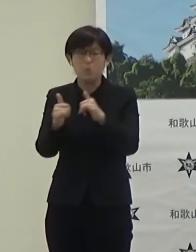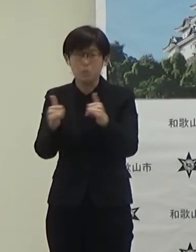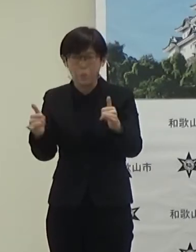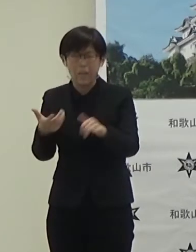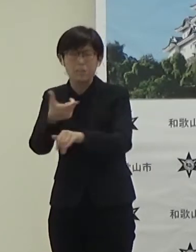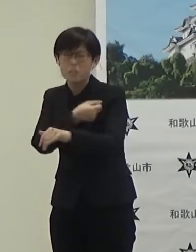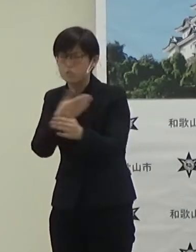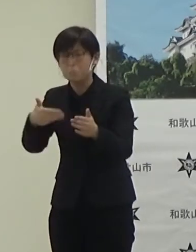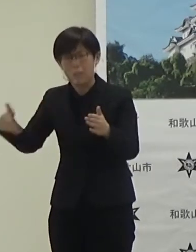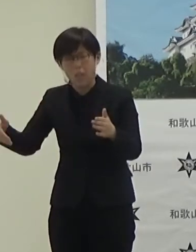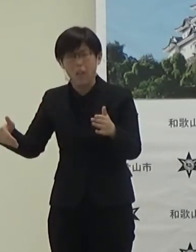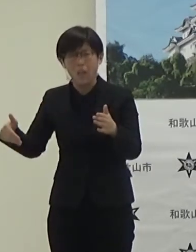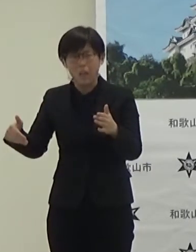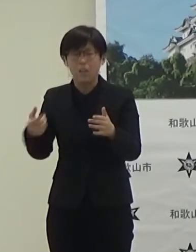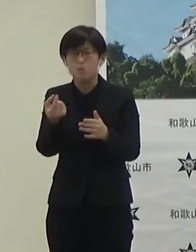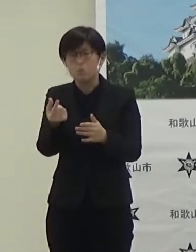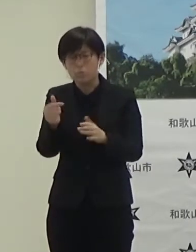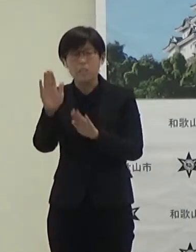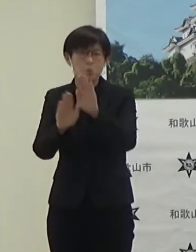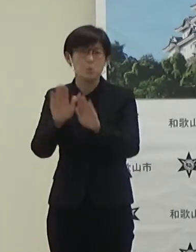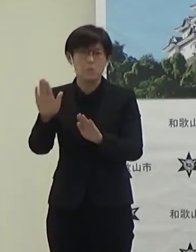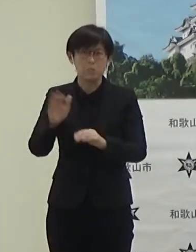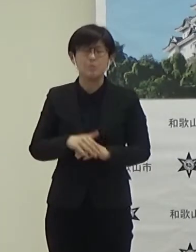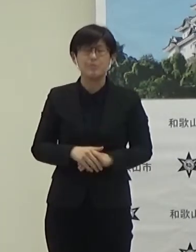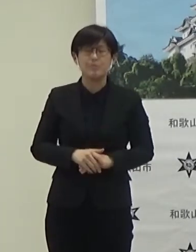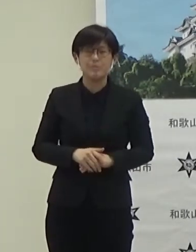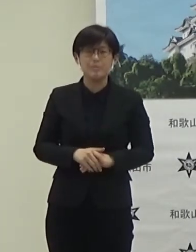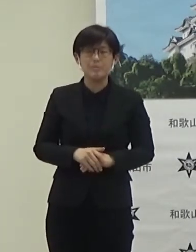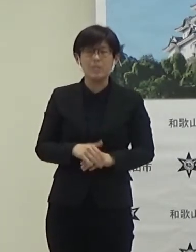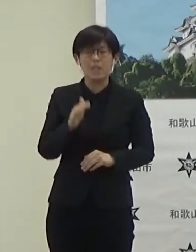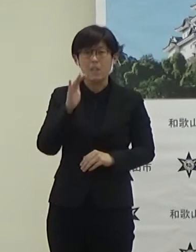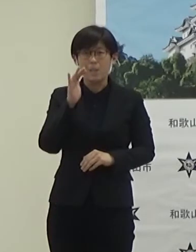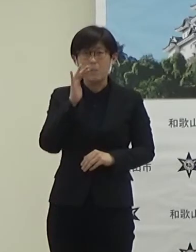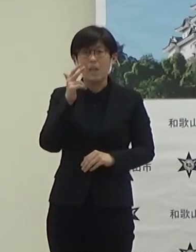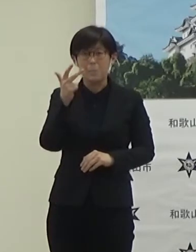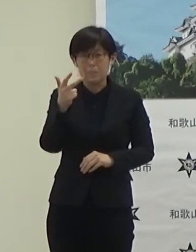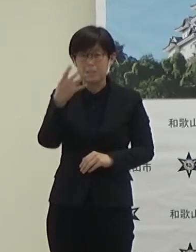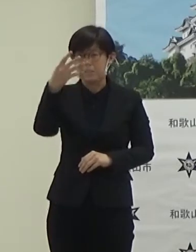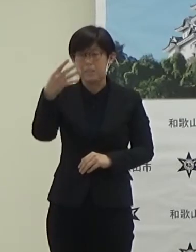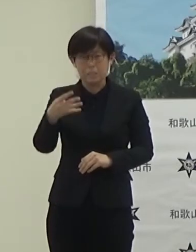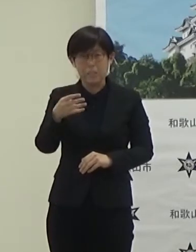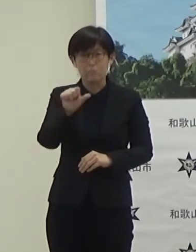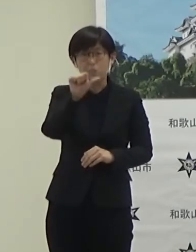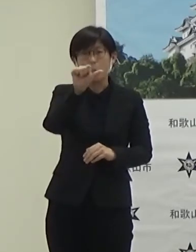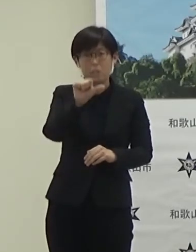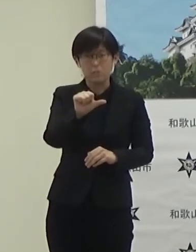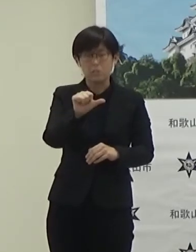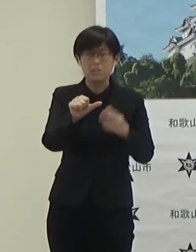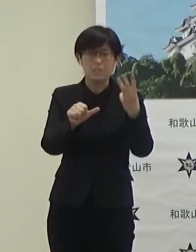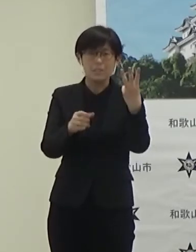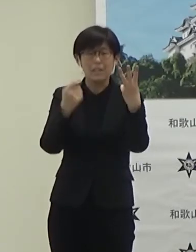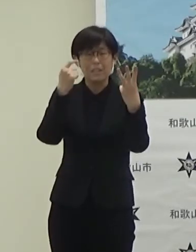和歌山市の方は4月5月も3回目接種、集団接種等も予定しております